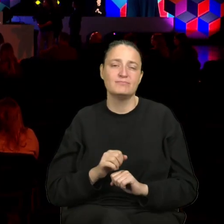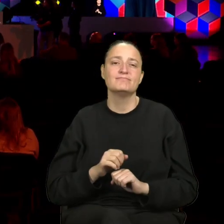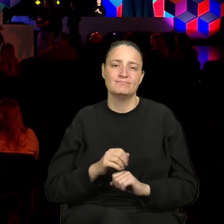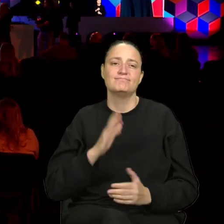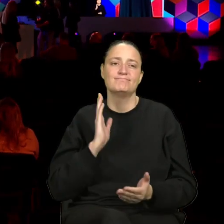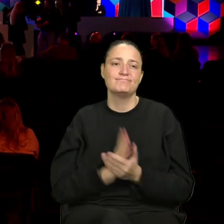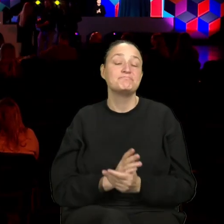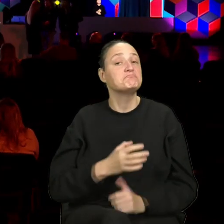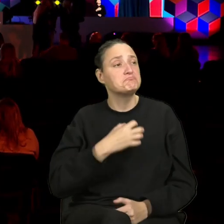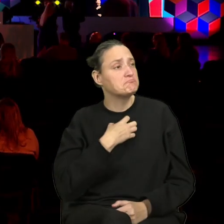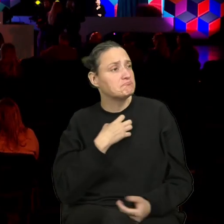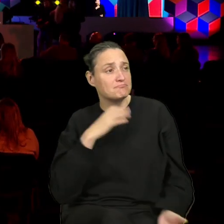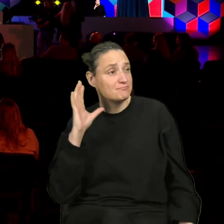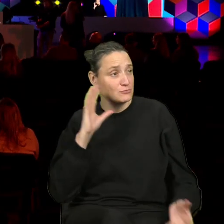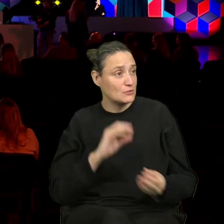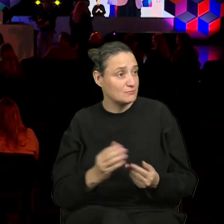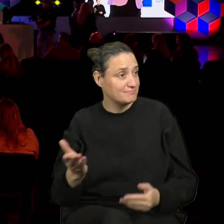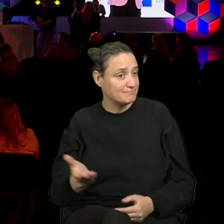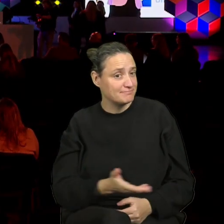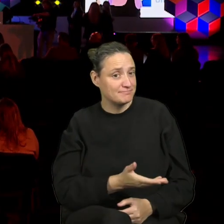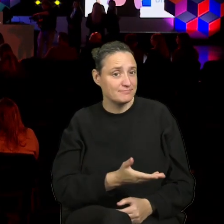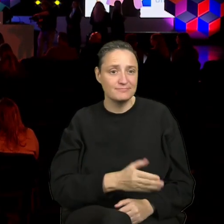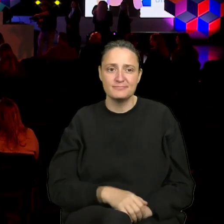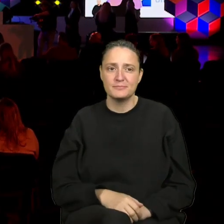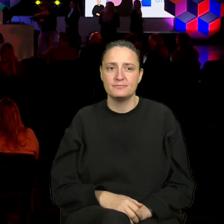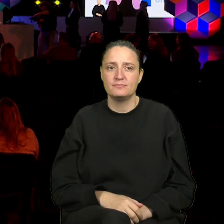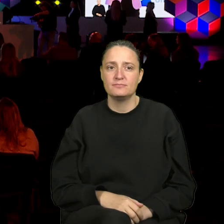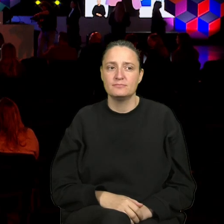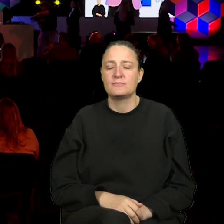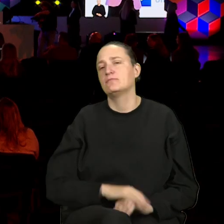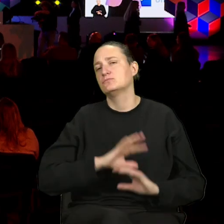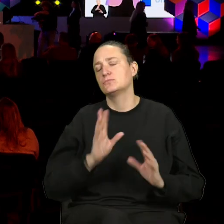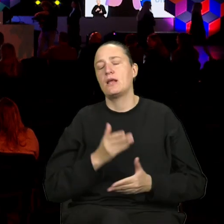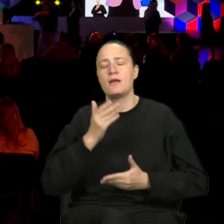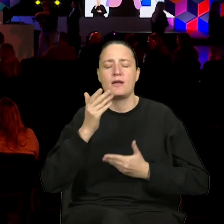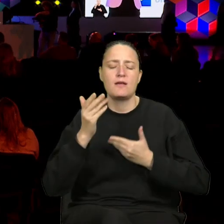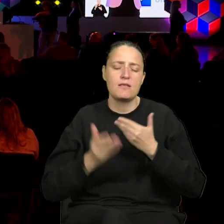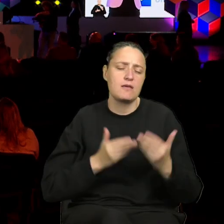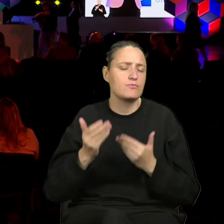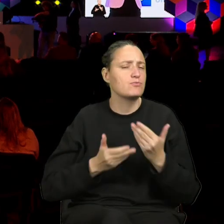słowo podsumowania prosimy. Bardzo gratuluję wszystkim uczestnikom konkursu.